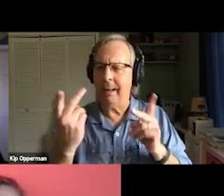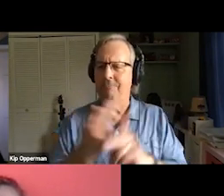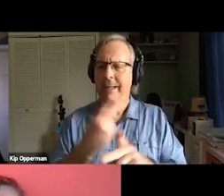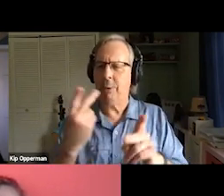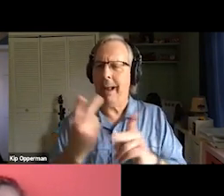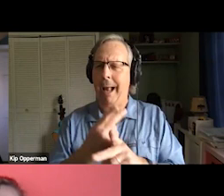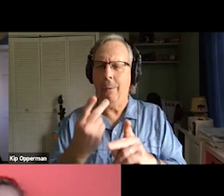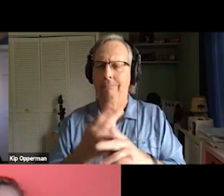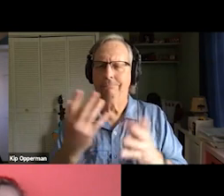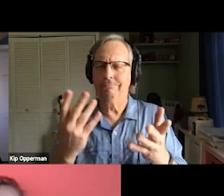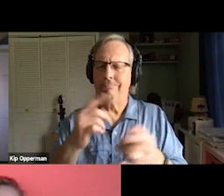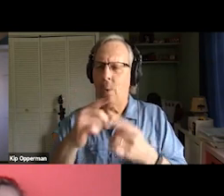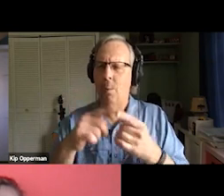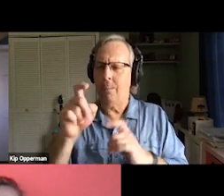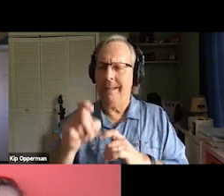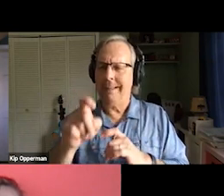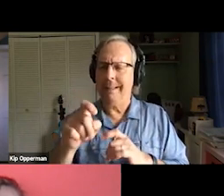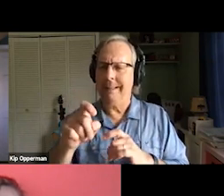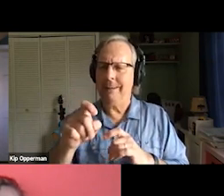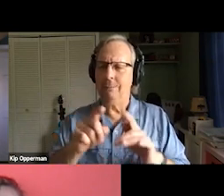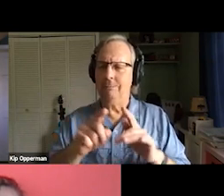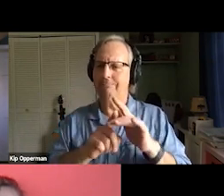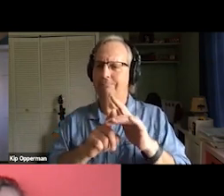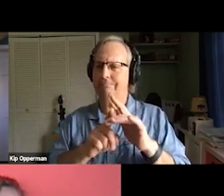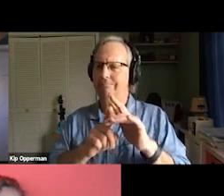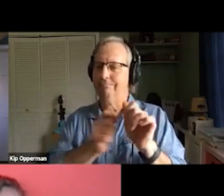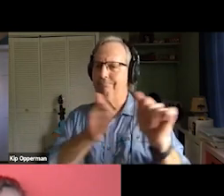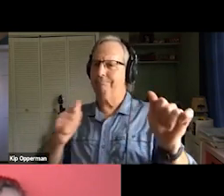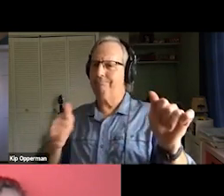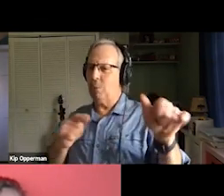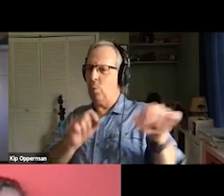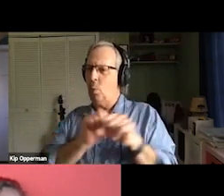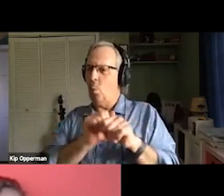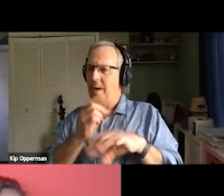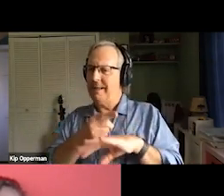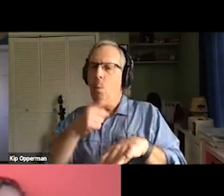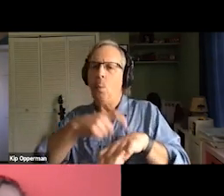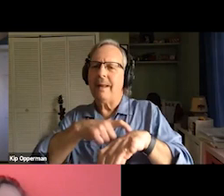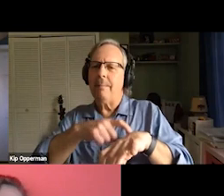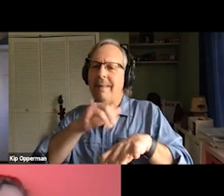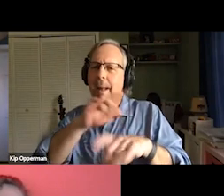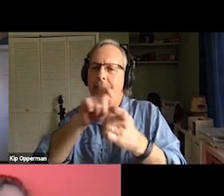de cuándo debemos alejarnos de nuestra jornada laboral, verdad? ¿Qué hora es esa? ¿Es en un momento específico?